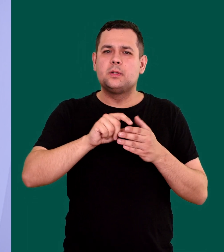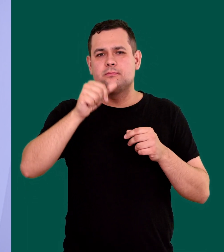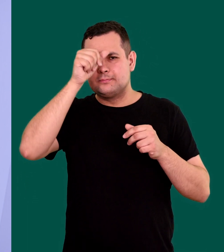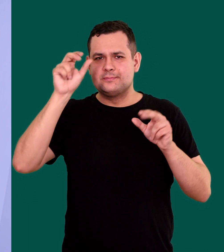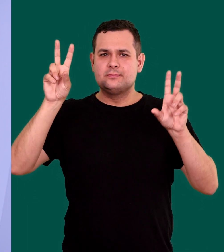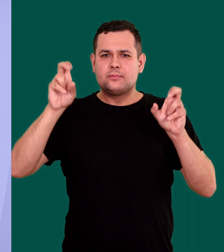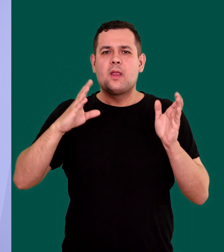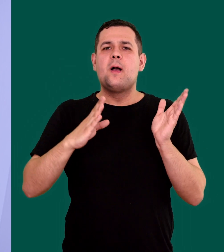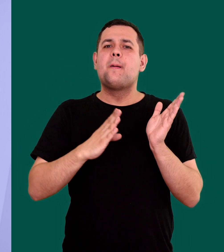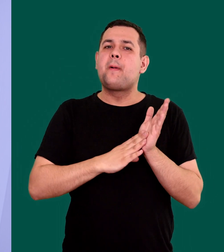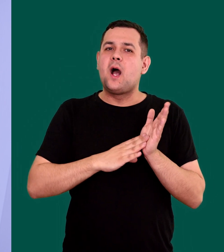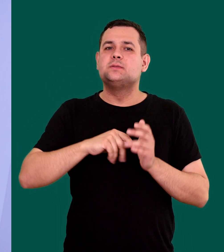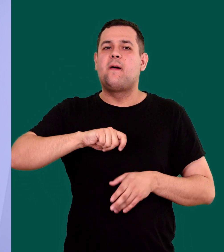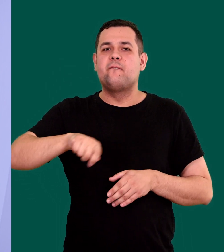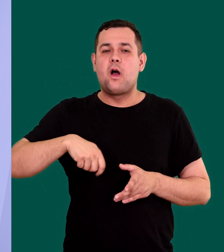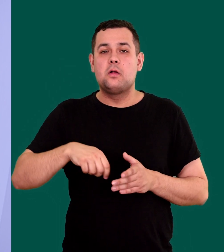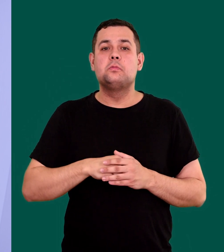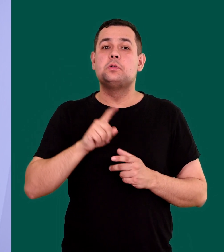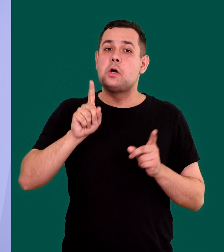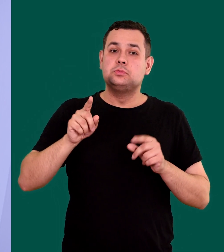na ktorej je napísané Martijn varí!